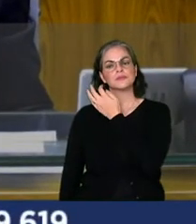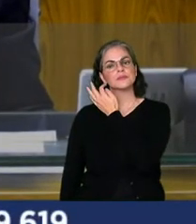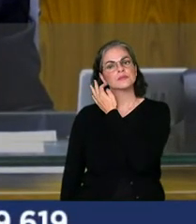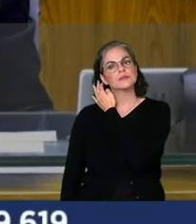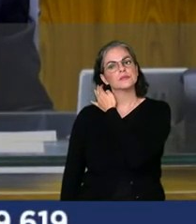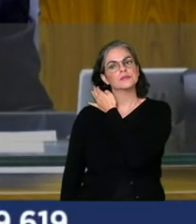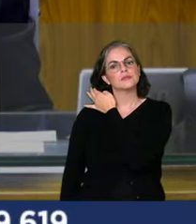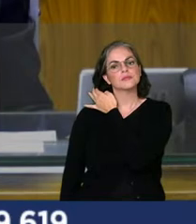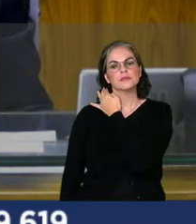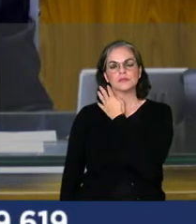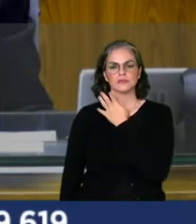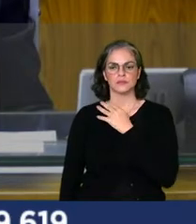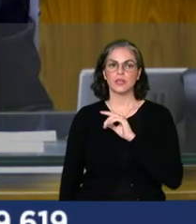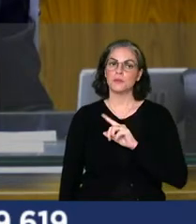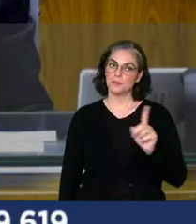PRÓPRIO AUTOR DA EMENDA, NÉ? -- [PRESIDENTE]: